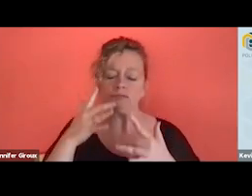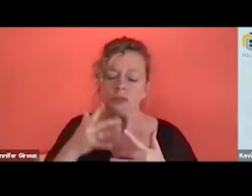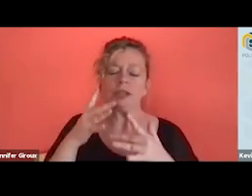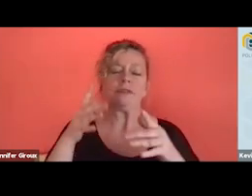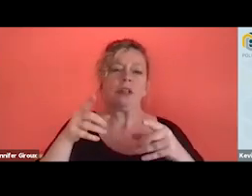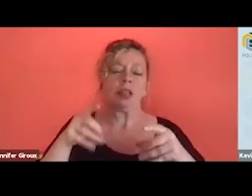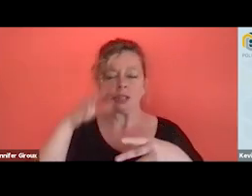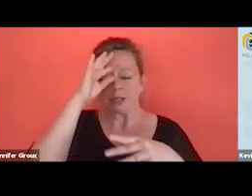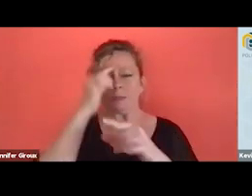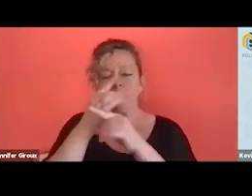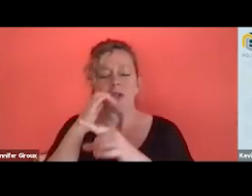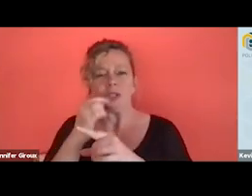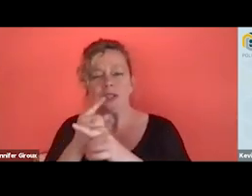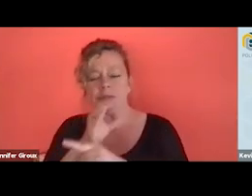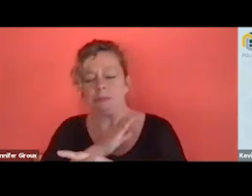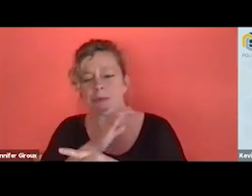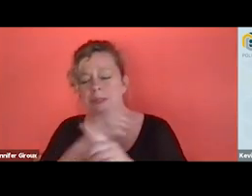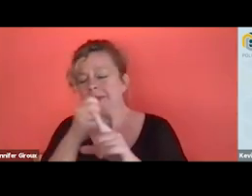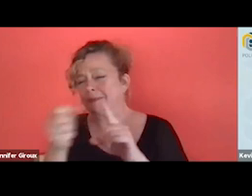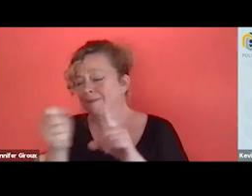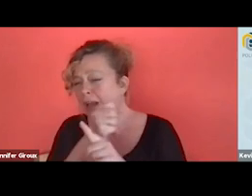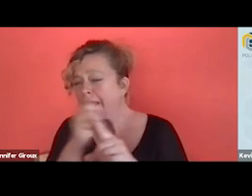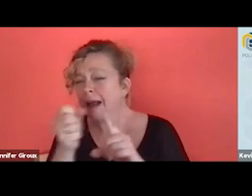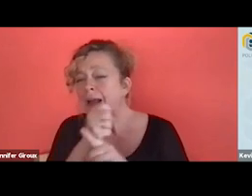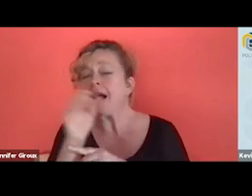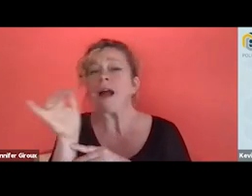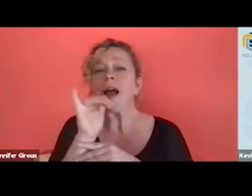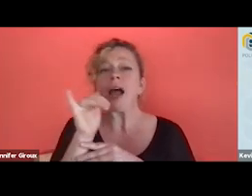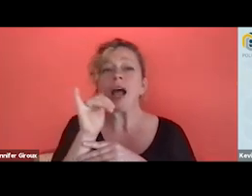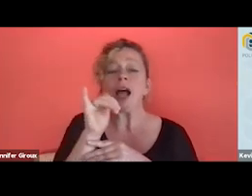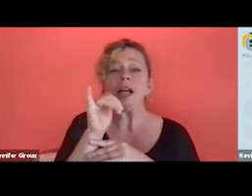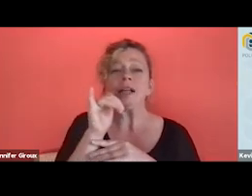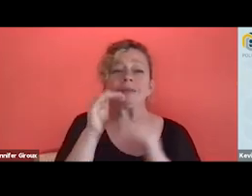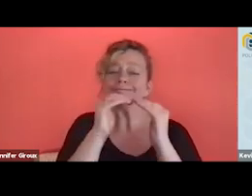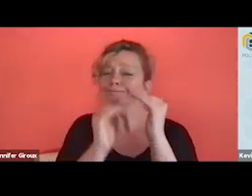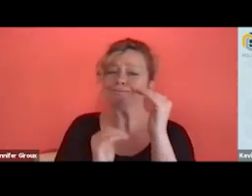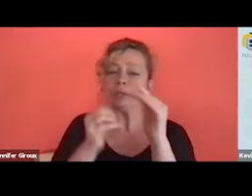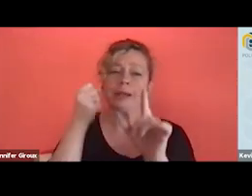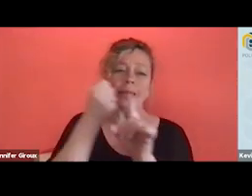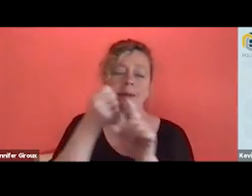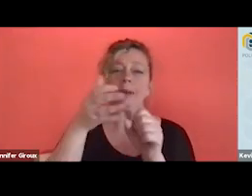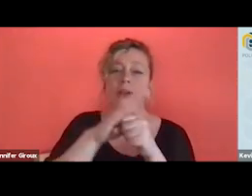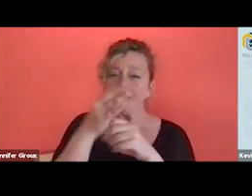debido a la brutalidad y violencia policial, además de haber sido impactada desproporcionadamente por las muertes y hospitalizaciones